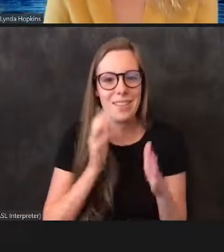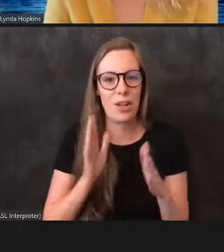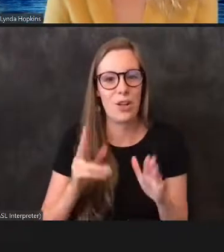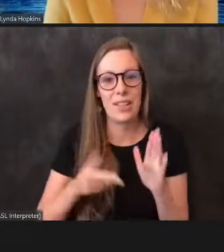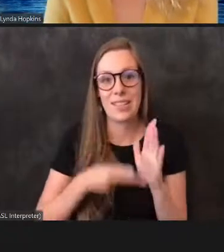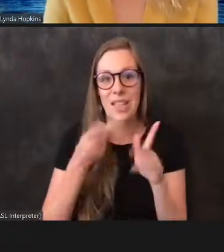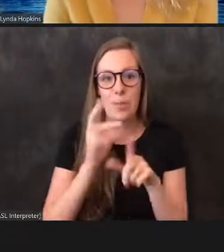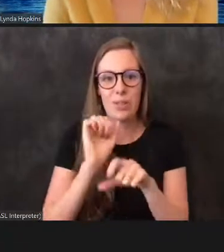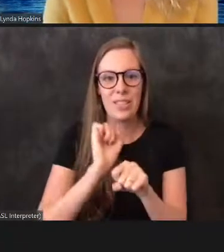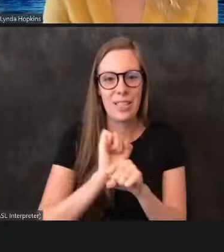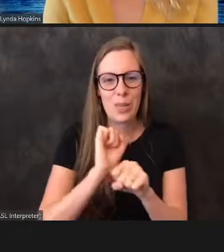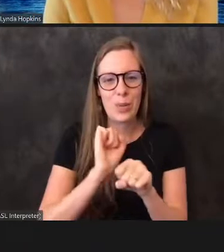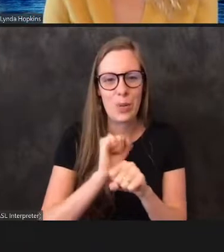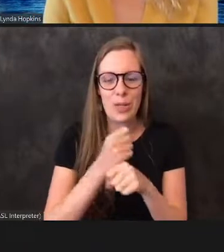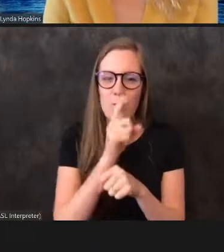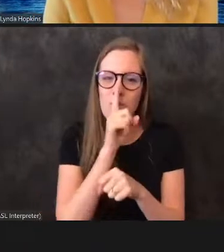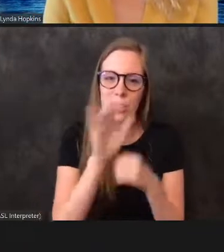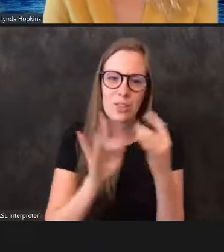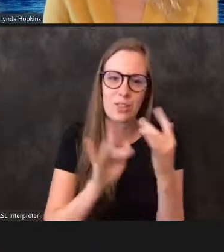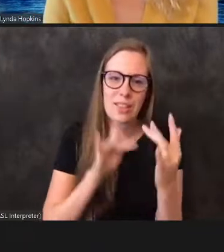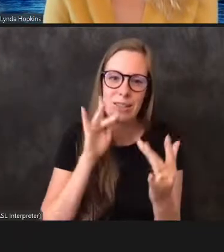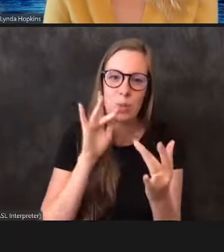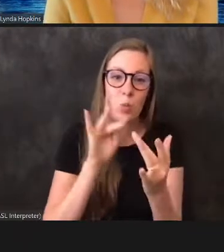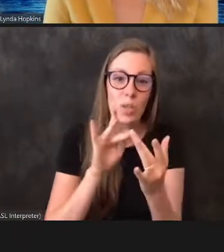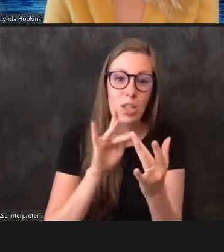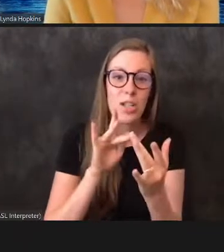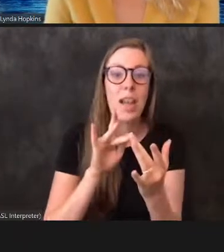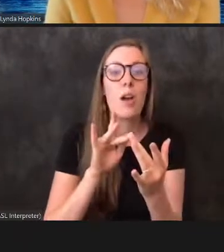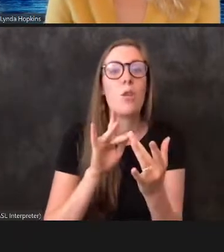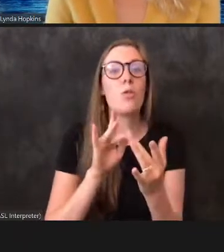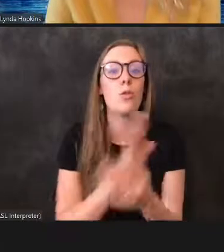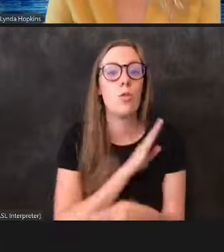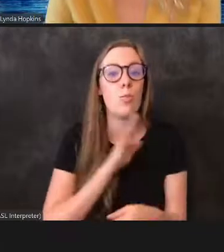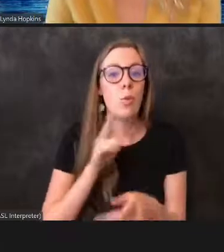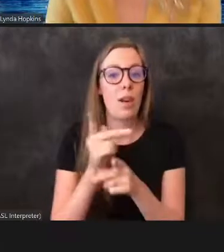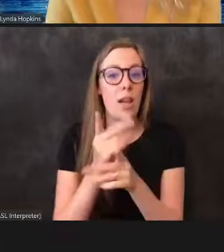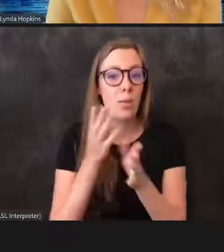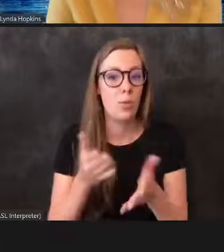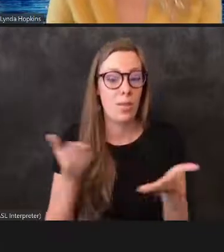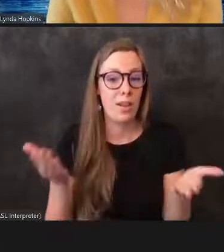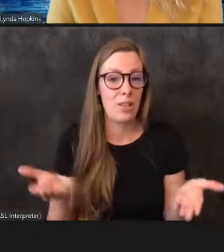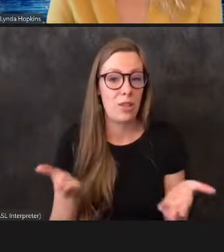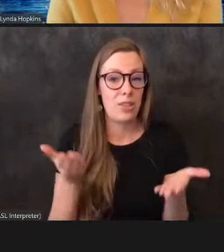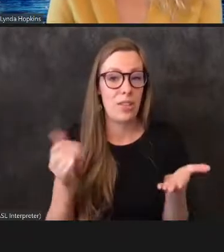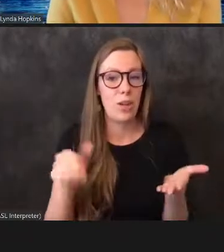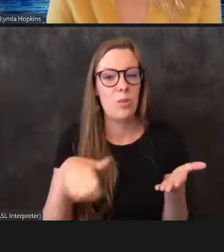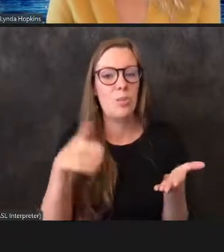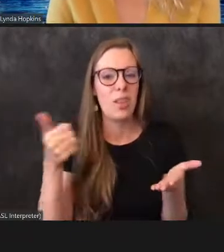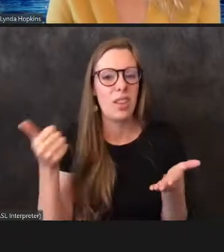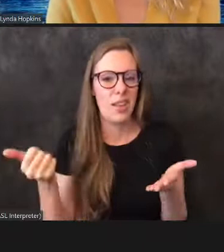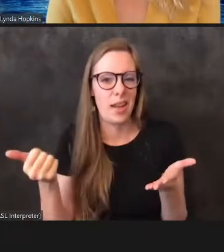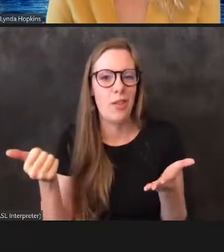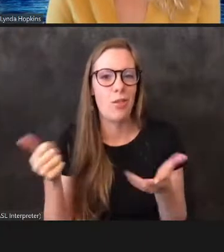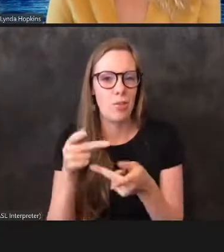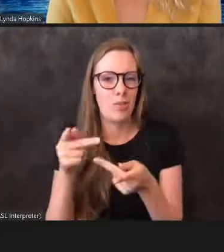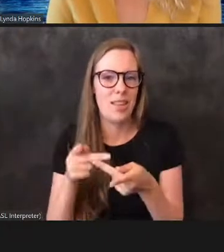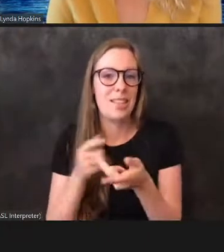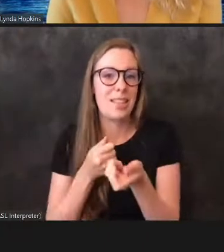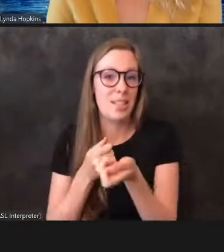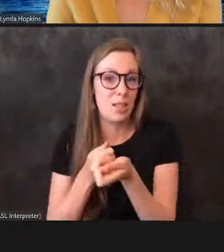y el senador ha doble ubicado sus esfuerzos en puede contactar ahora a la Junta de Supervisores Asakawa, pero todas las demás jurisdicciones que representa,